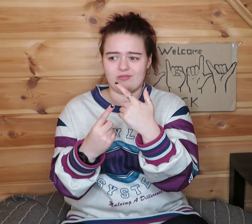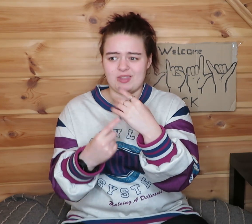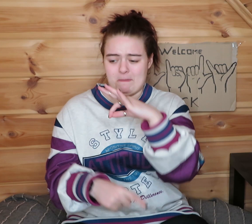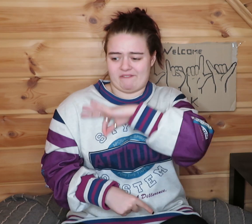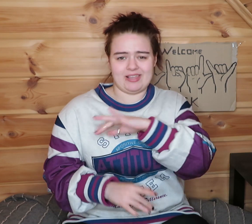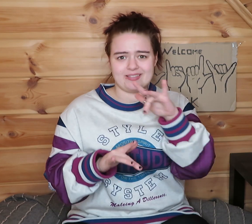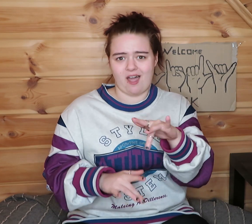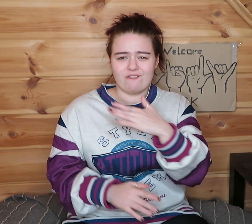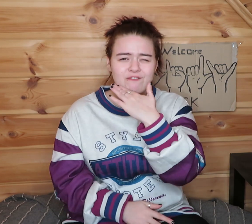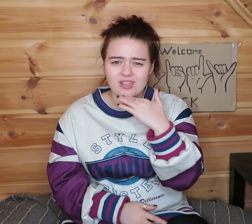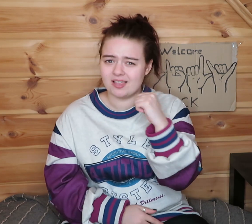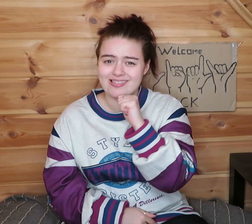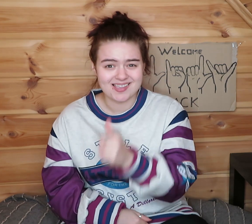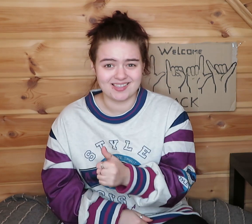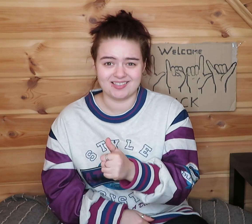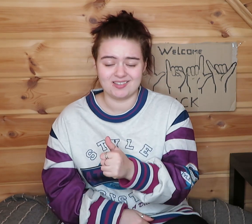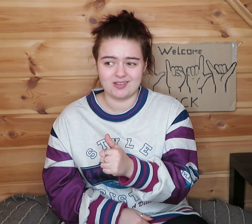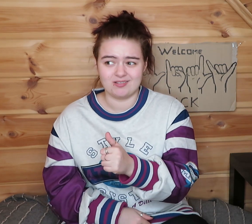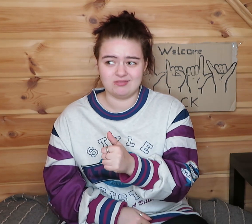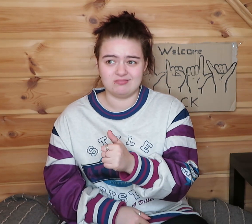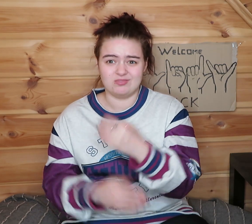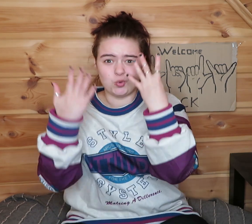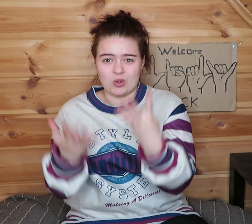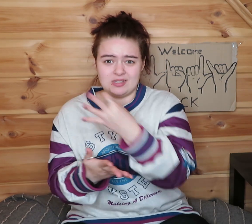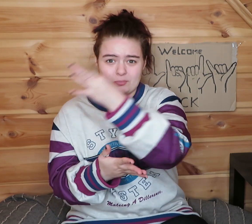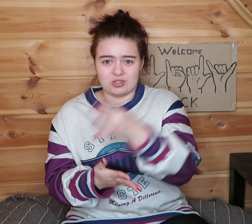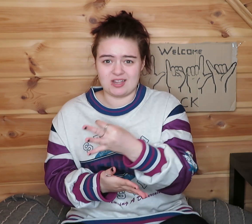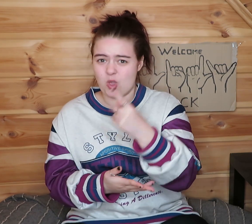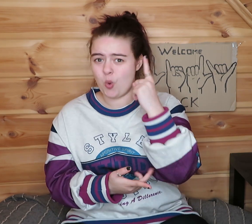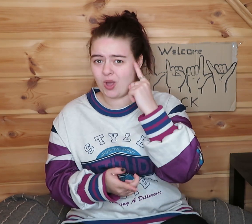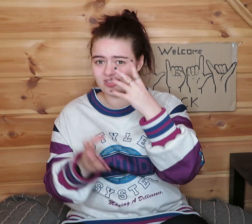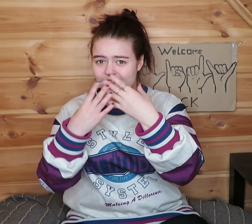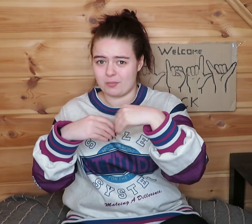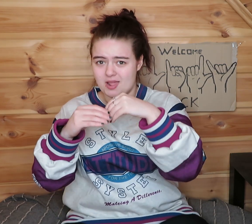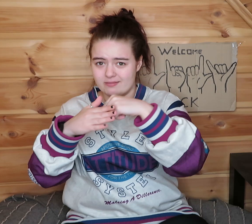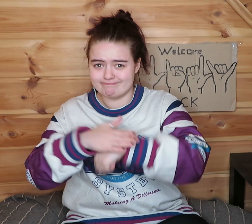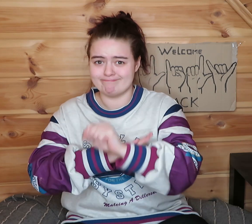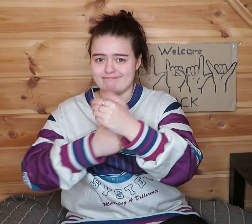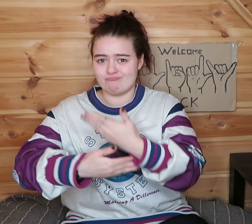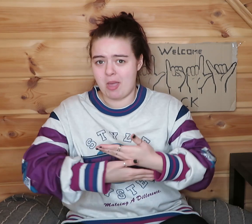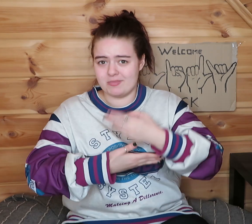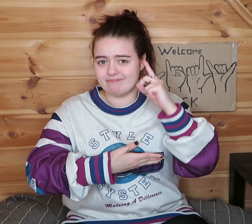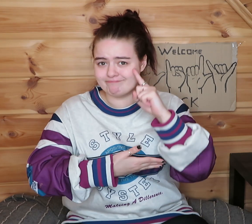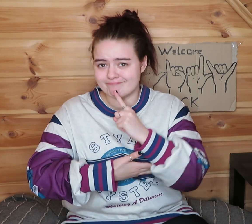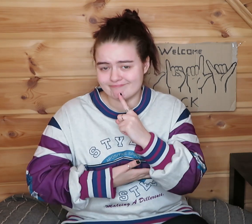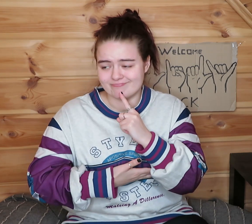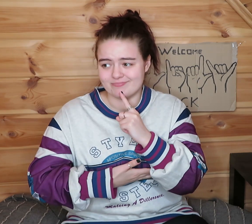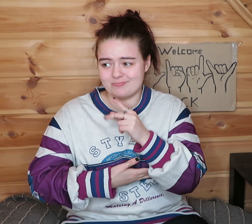Viele haben diese Privilegien nicht. Zu 90% werden gehörlose in hörende Familien geboren.